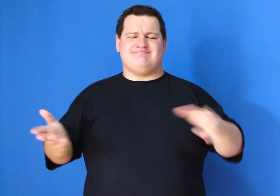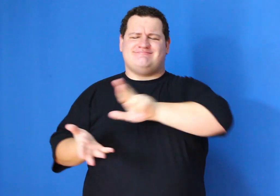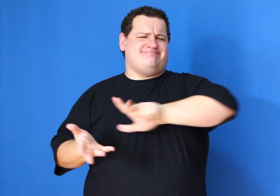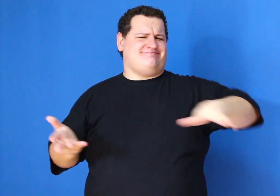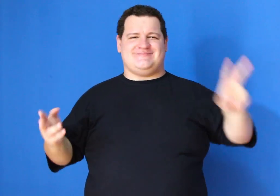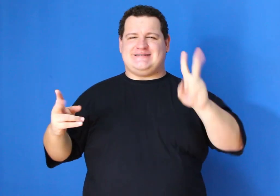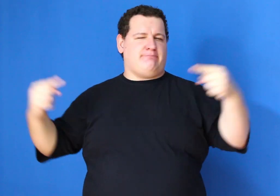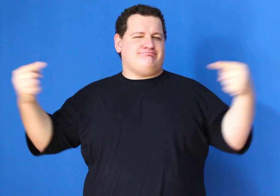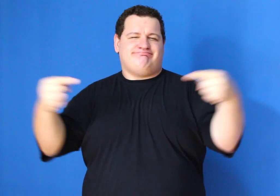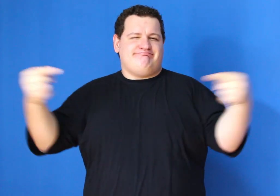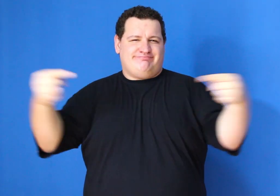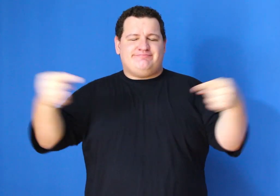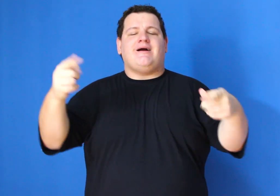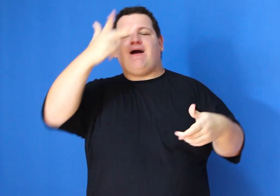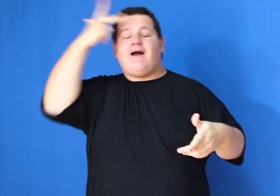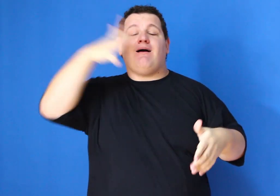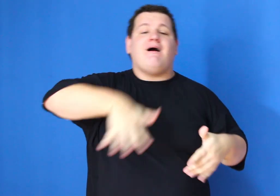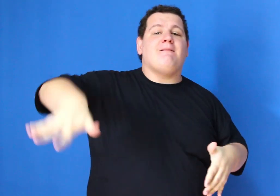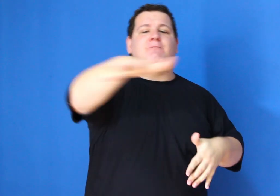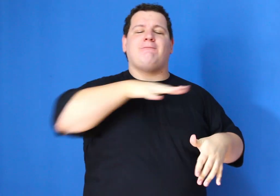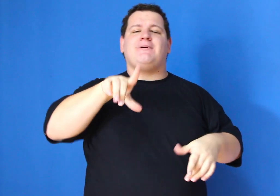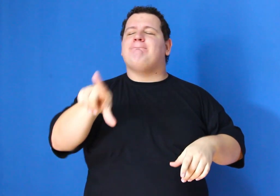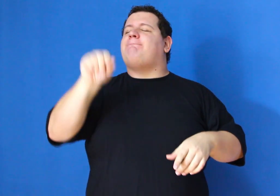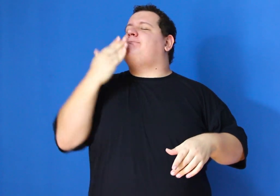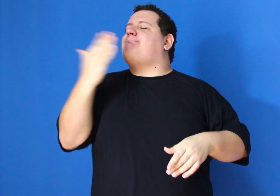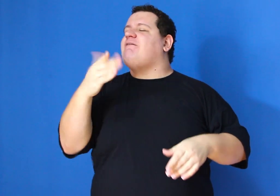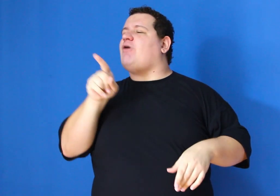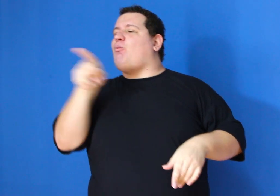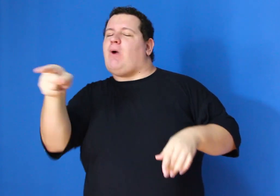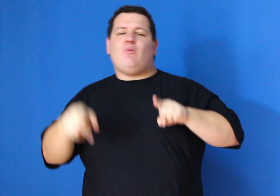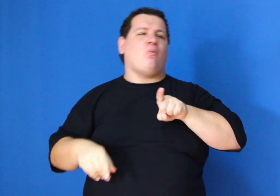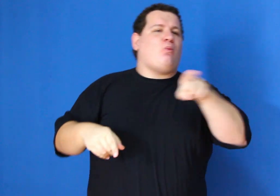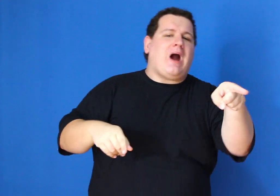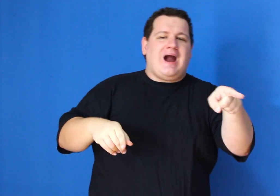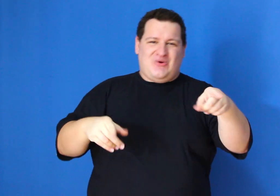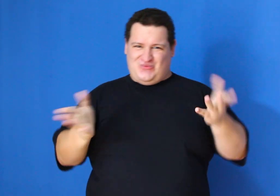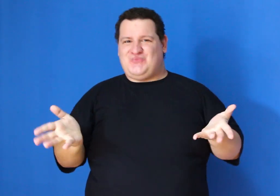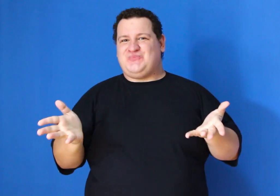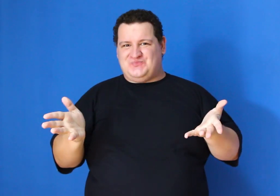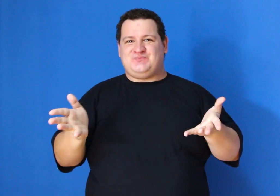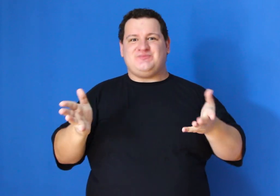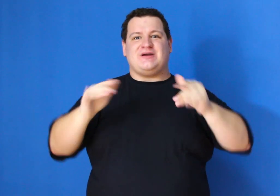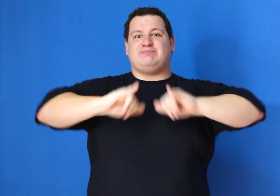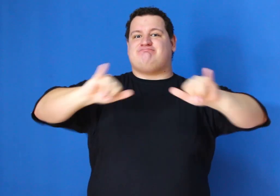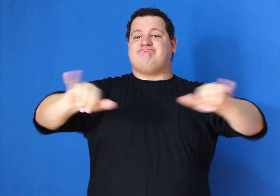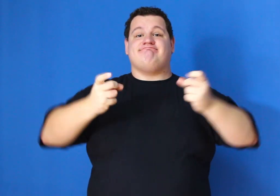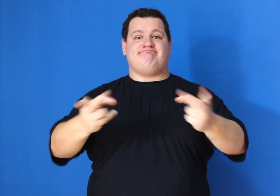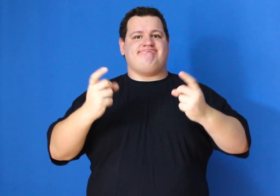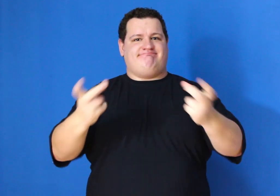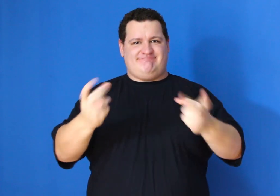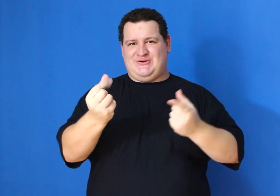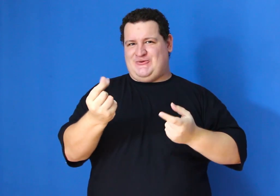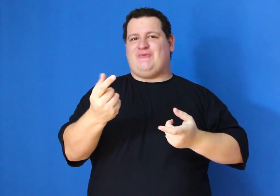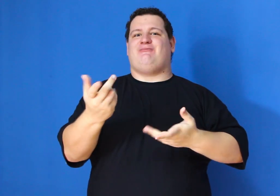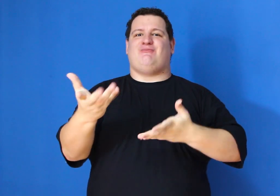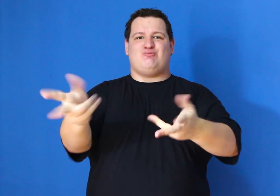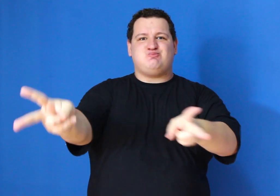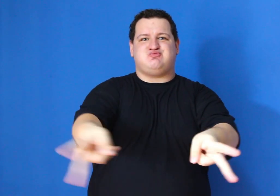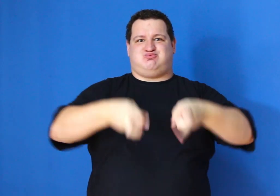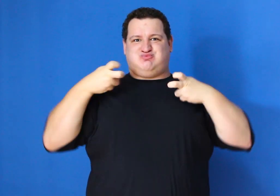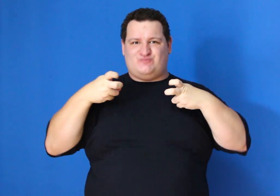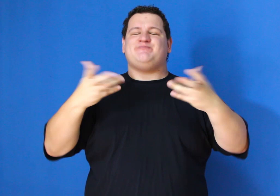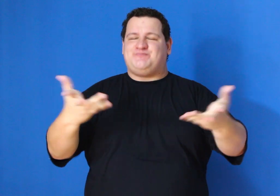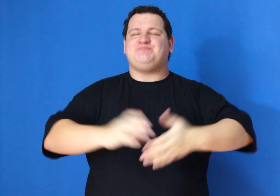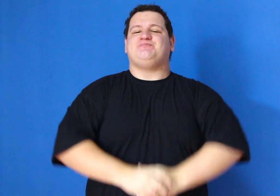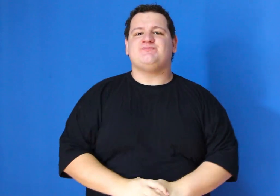As empresas se competem para conquistar o público e ganhar lucro.